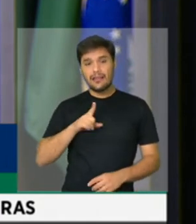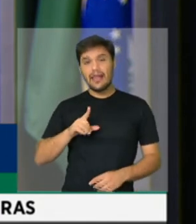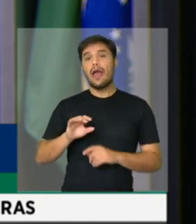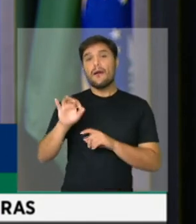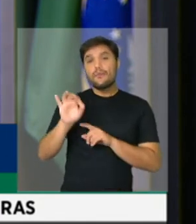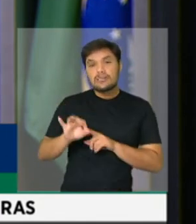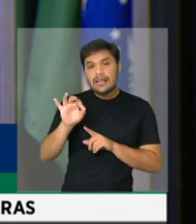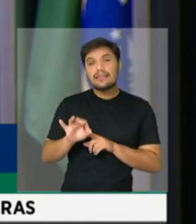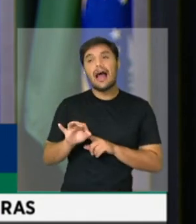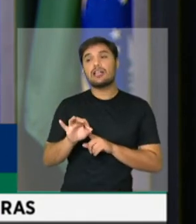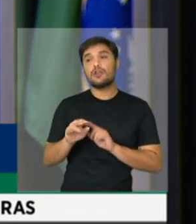ECONÔMICO... NUM MOMENTO CRUCIAL O SETOR ENERGÉTICO EM